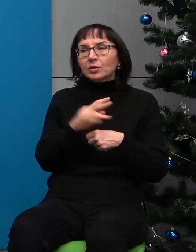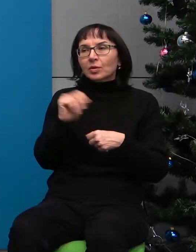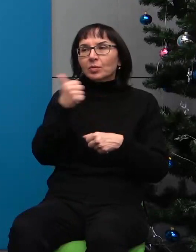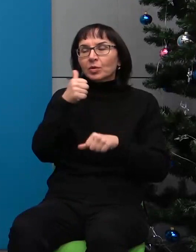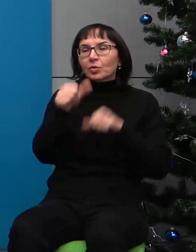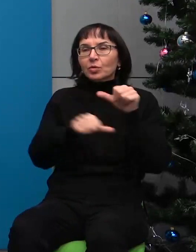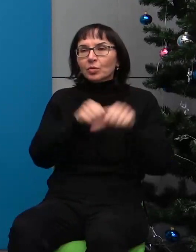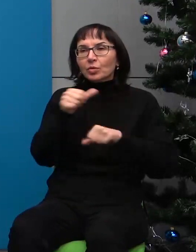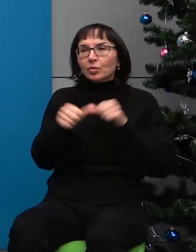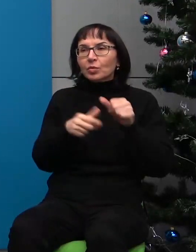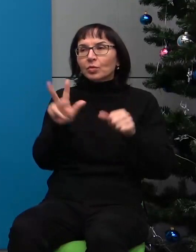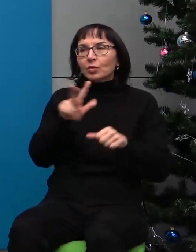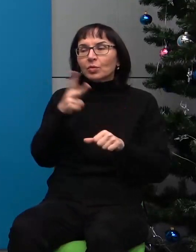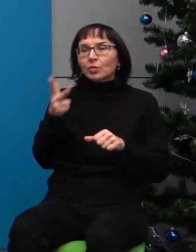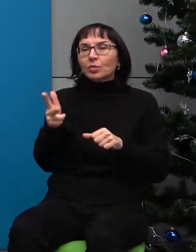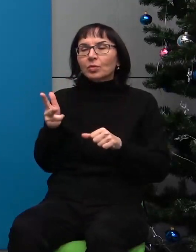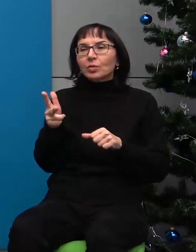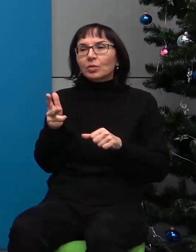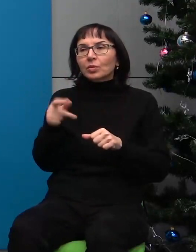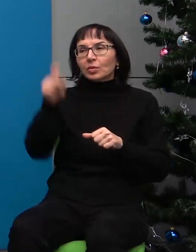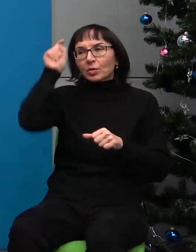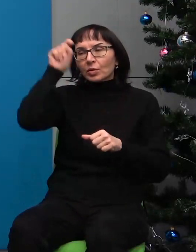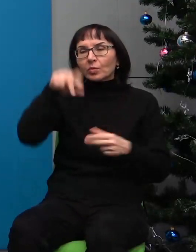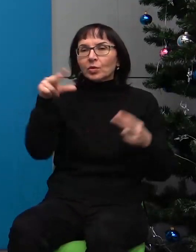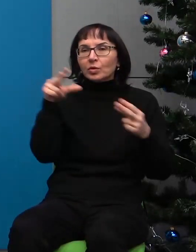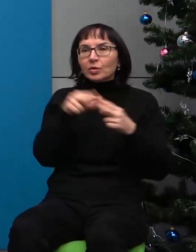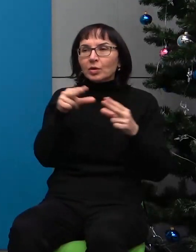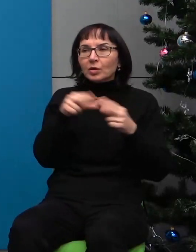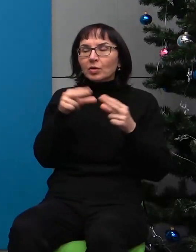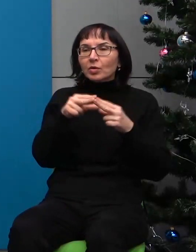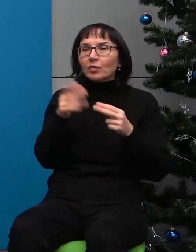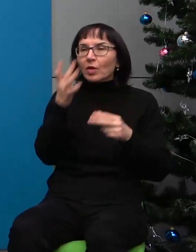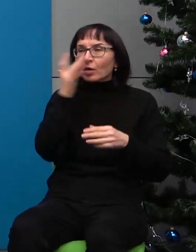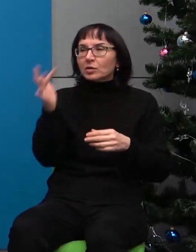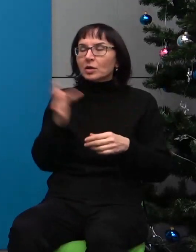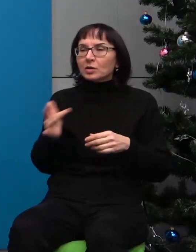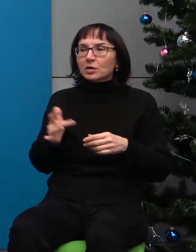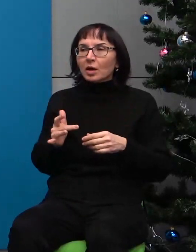kiedy Niemcy zaatakowali ZSRR. Wybuchła Wielka Wojna Ojczyźniana,